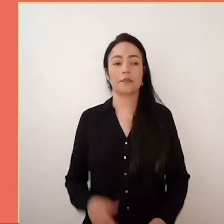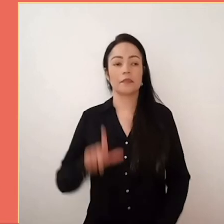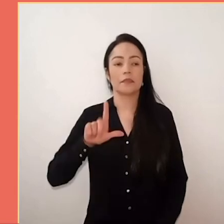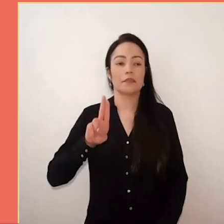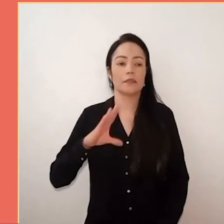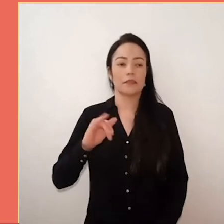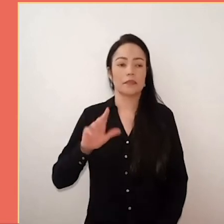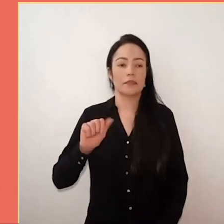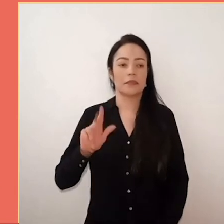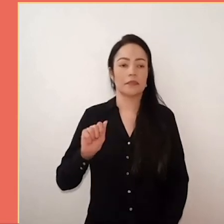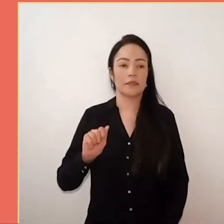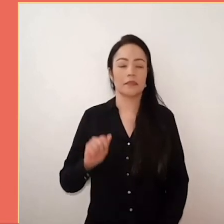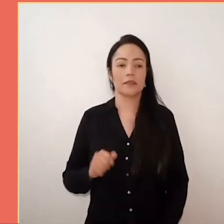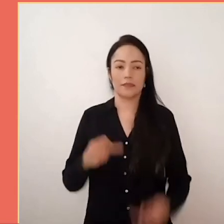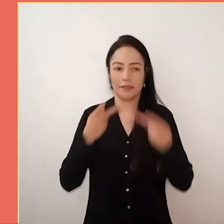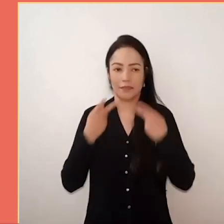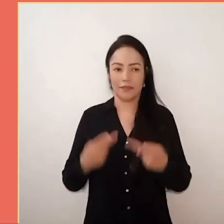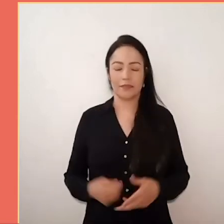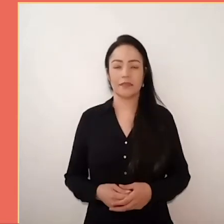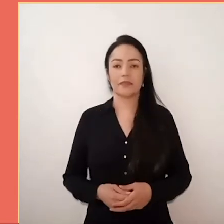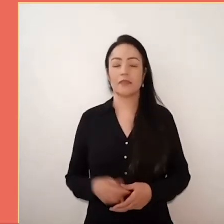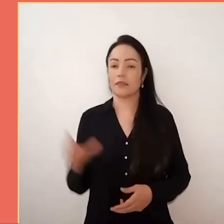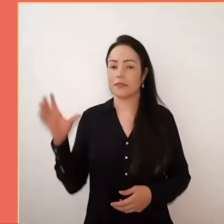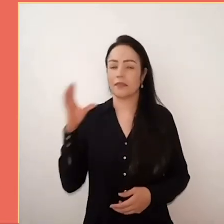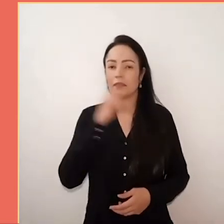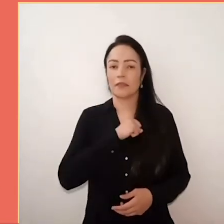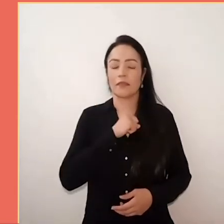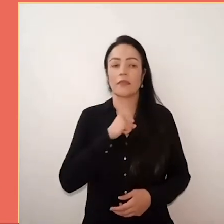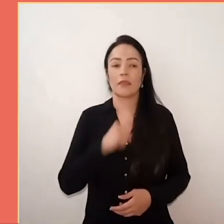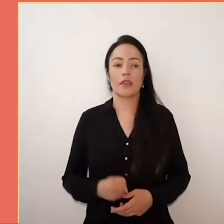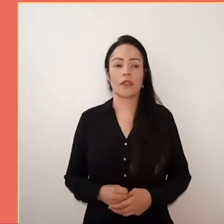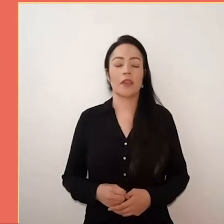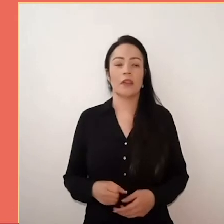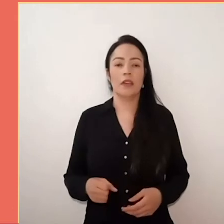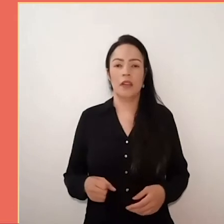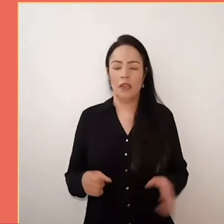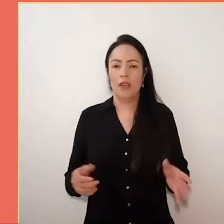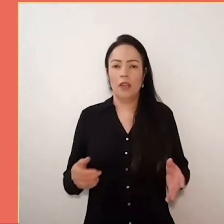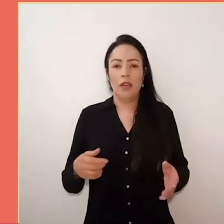Luciana, quer falar? Não, rapidinho, eu só vou completar que eu também superconcordo,